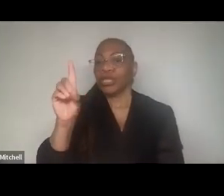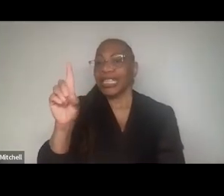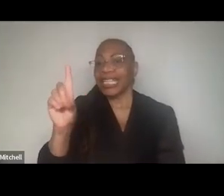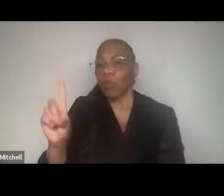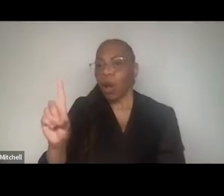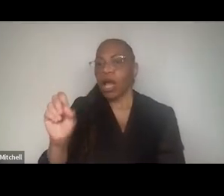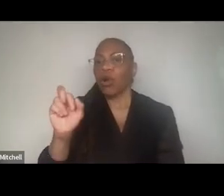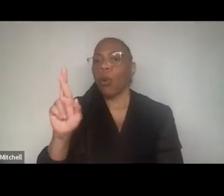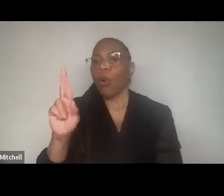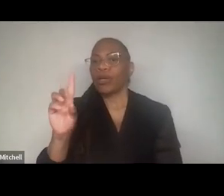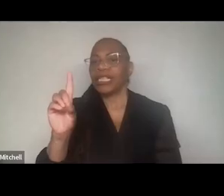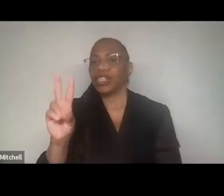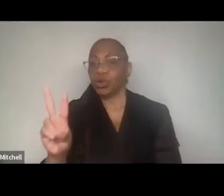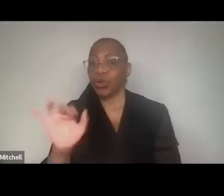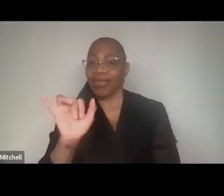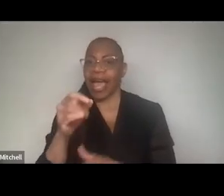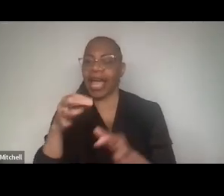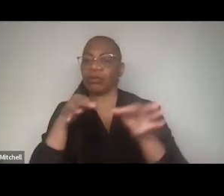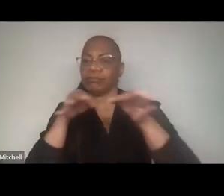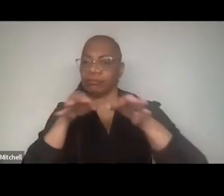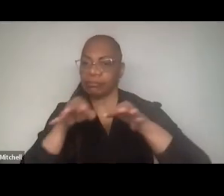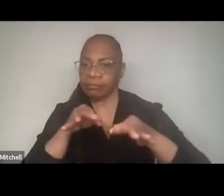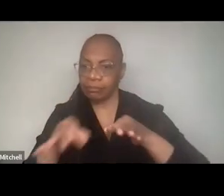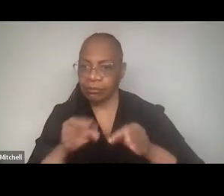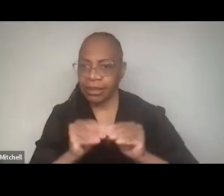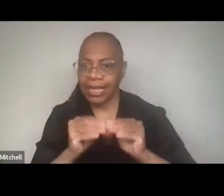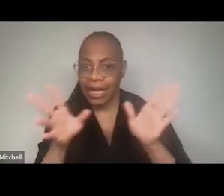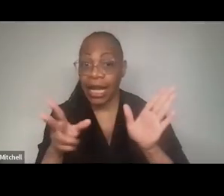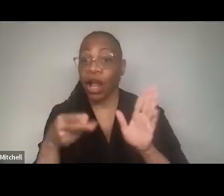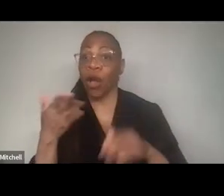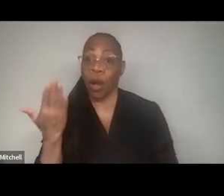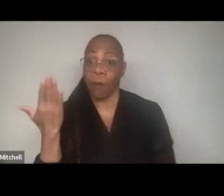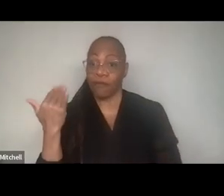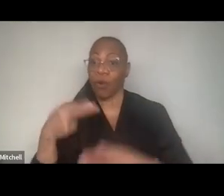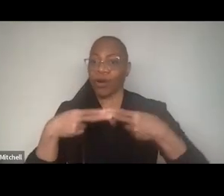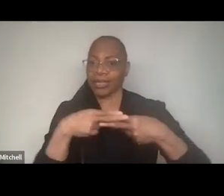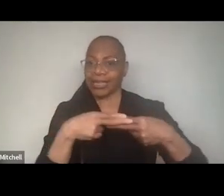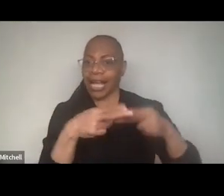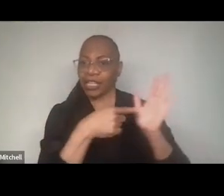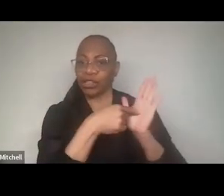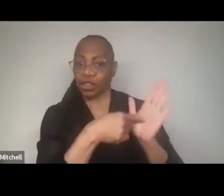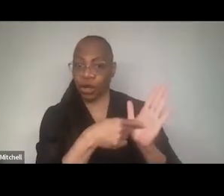verán de qué se trata eso. Vimos una diapositiva que mostraba lo mismo. Pueden entender eso con bastante facilidad.